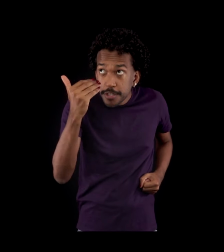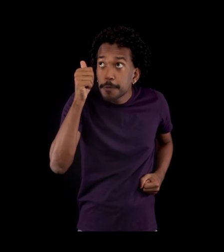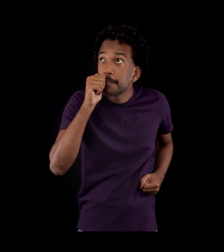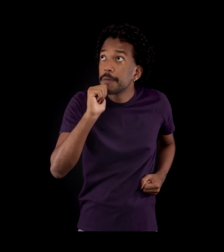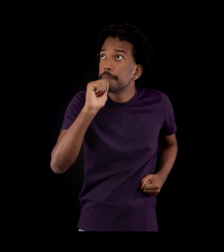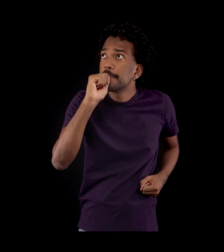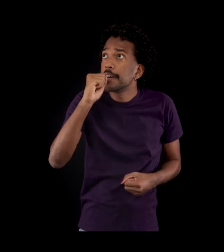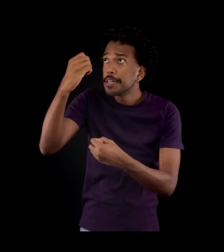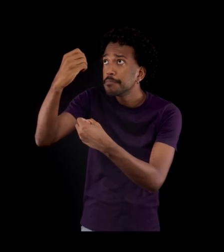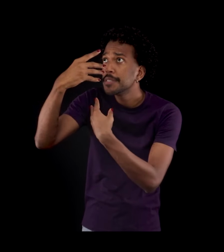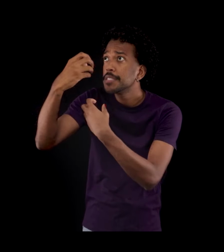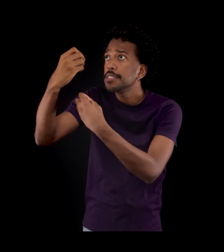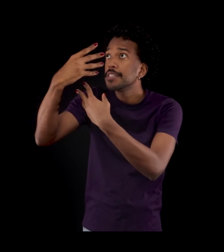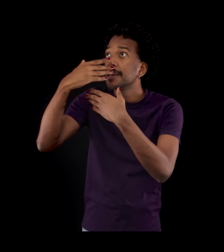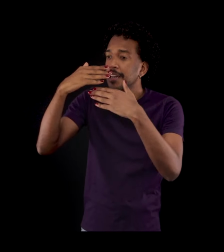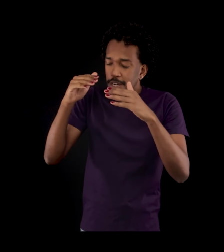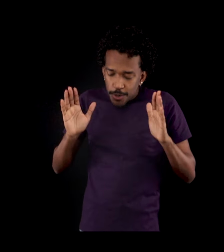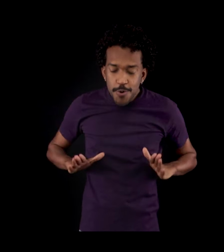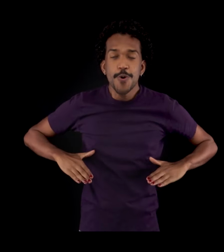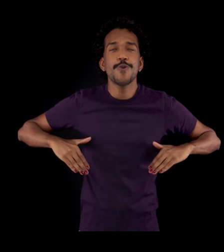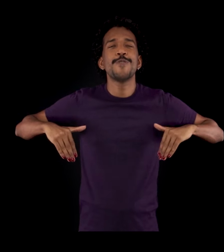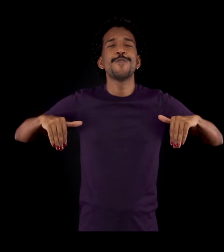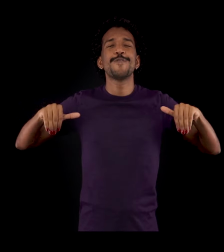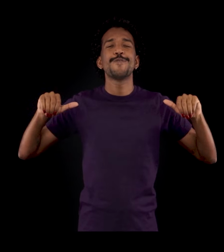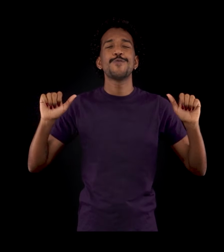que me ensine a voar